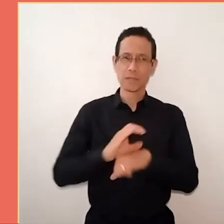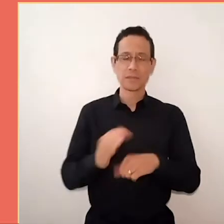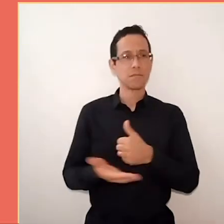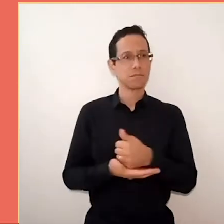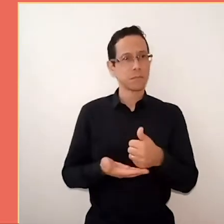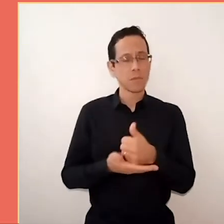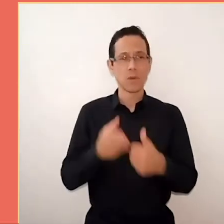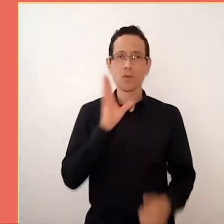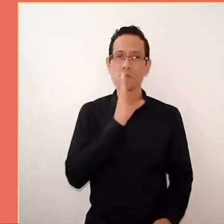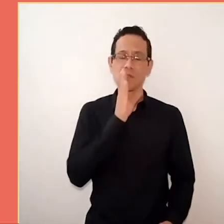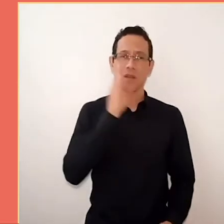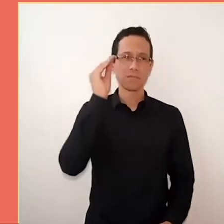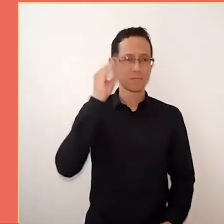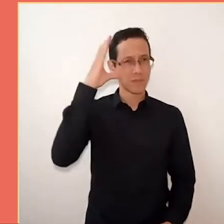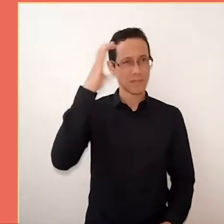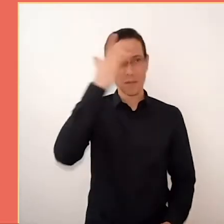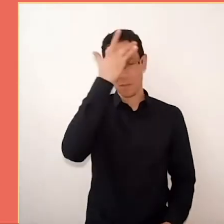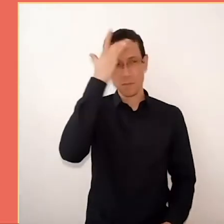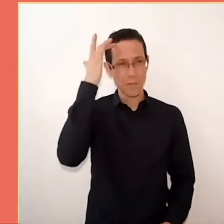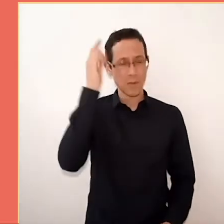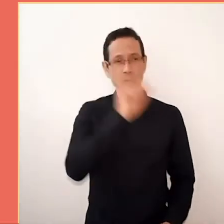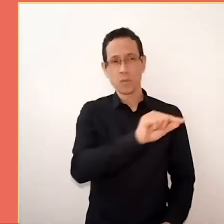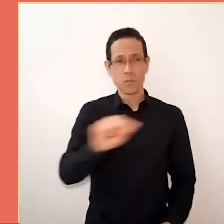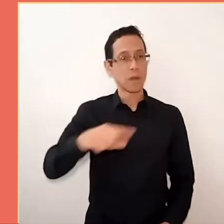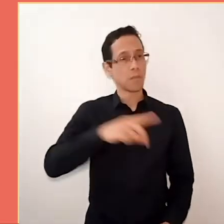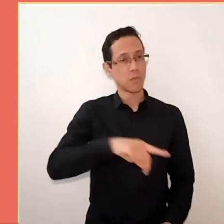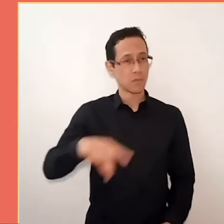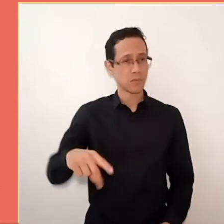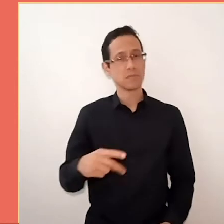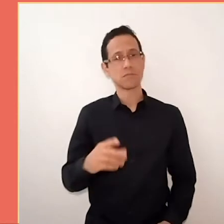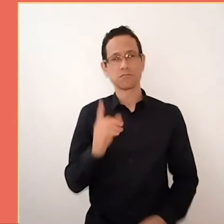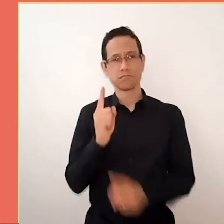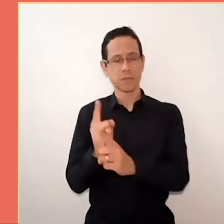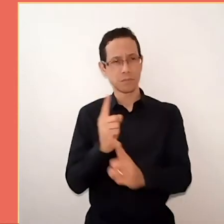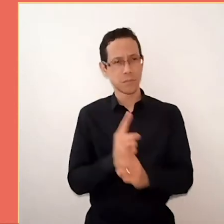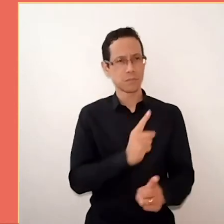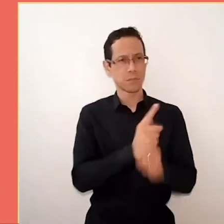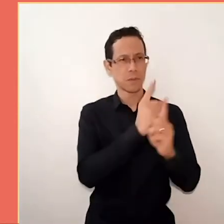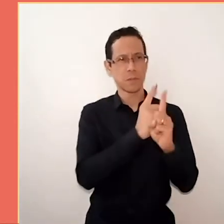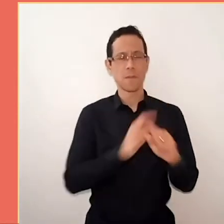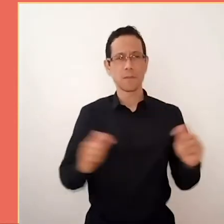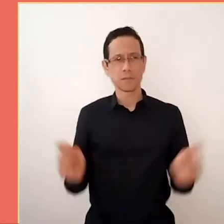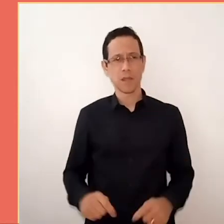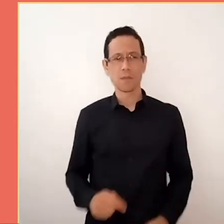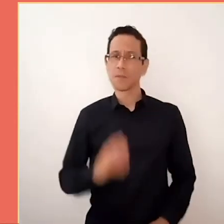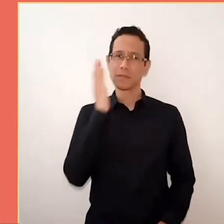pra que essas professoras entrem sabendo usar o termômetro, pelo menos, não é? Porque o resto realmente é de vivência.